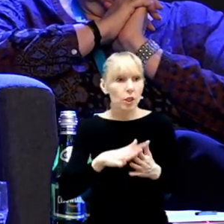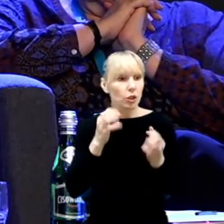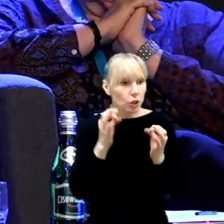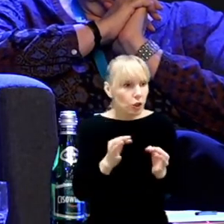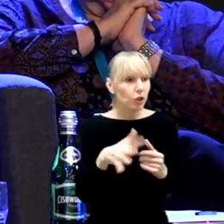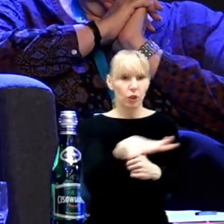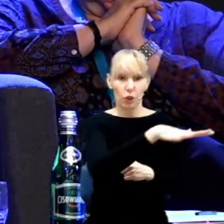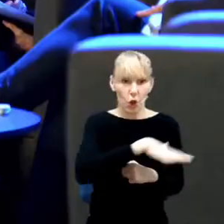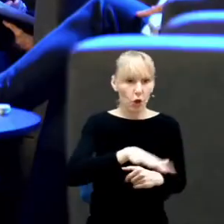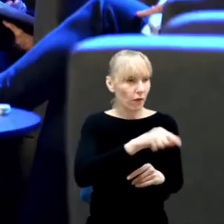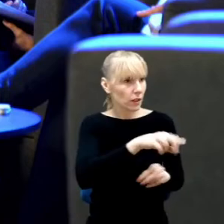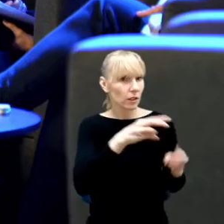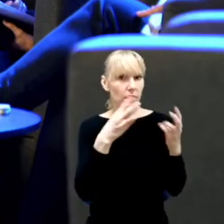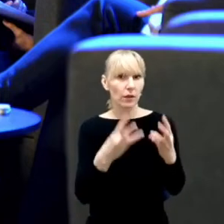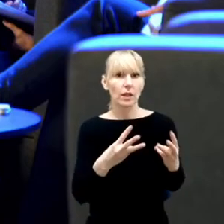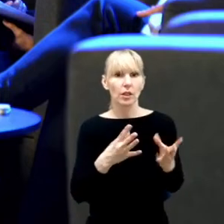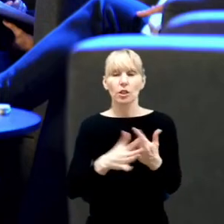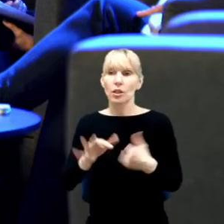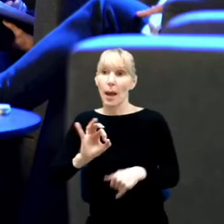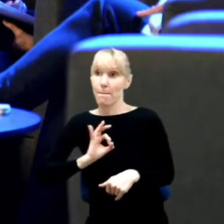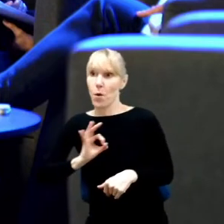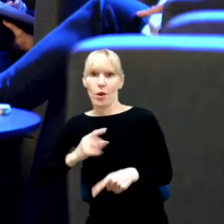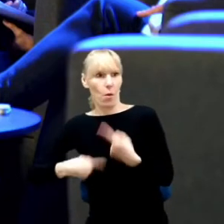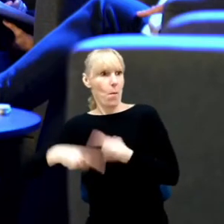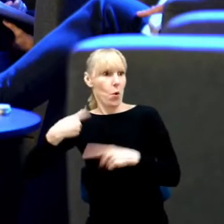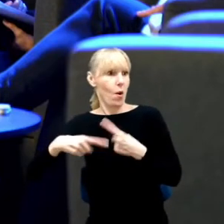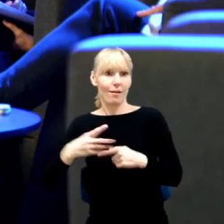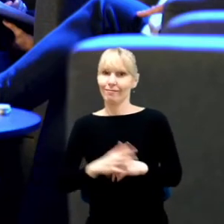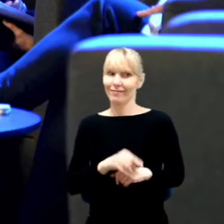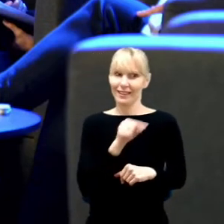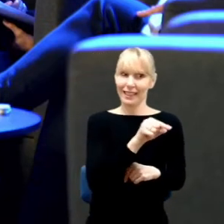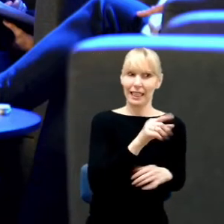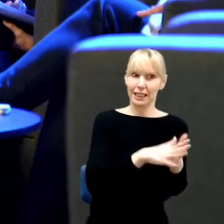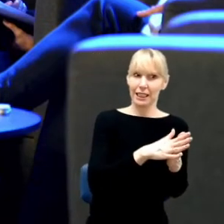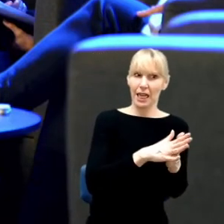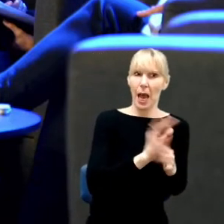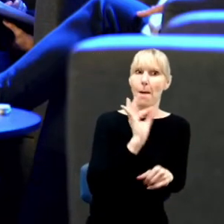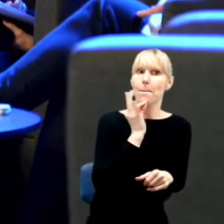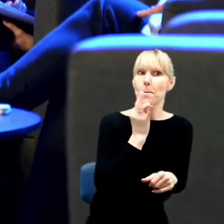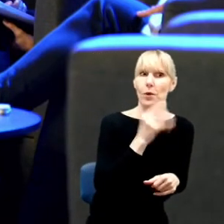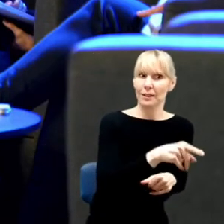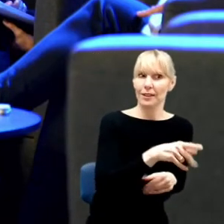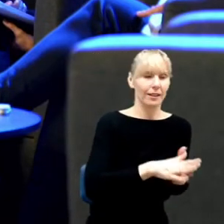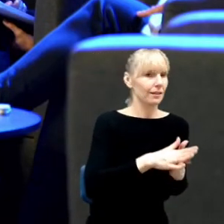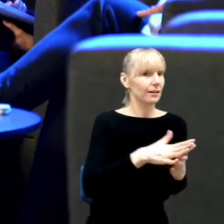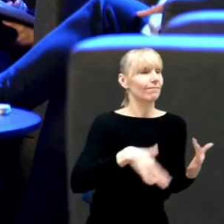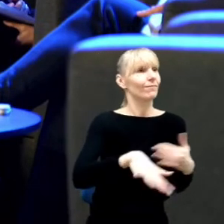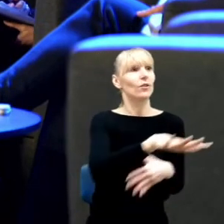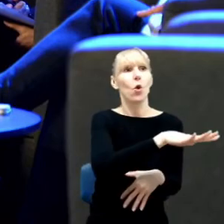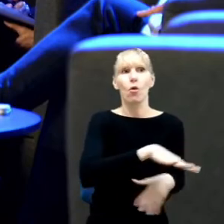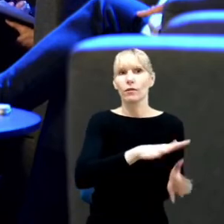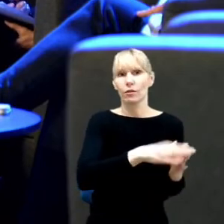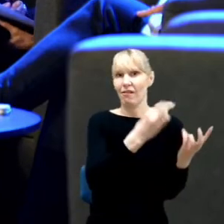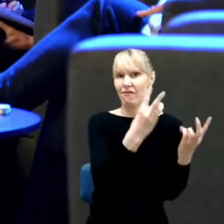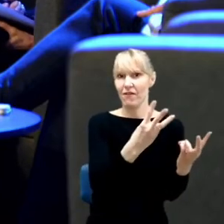niż dla mojego pokolenia. W związku z tym, a propos Helu, pewne ryzyko.